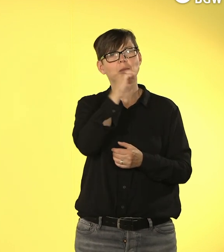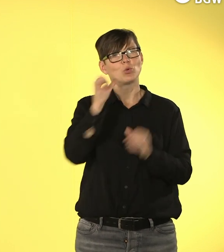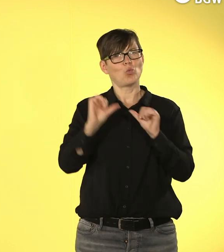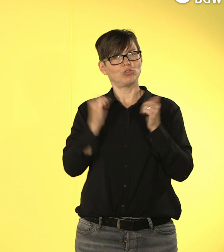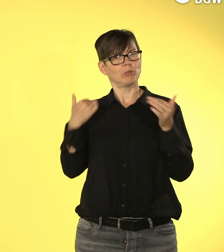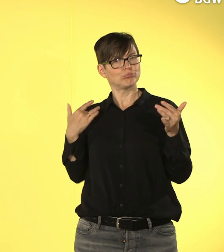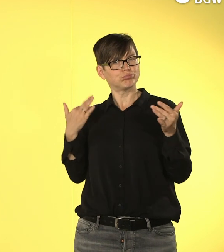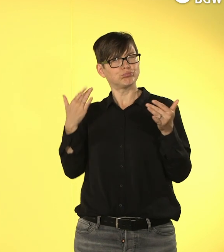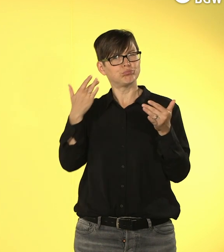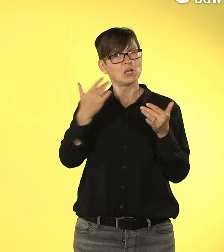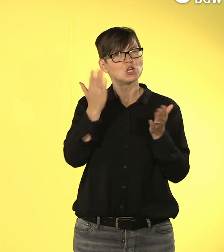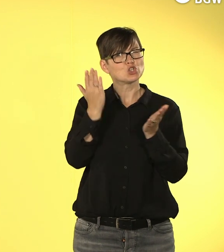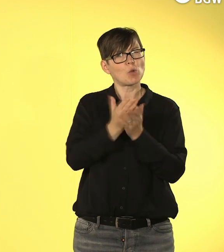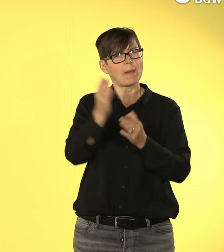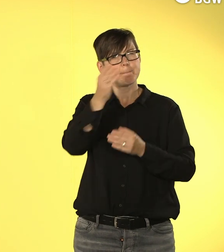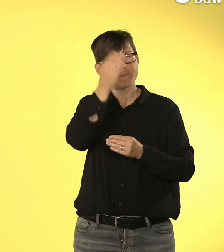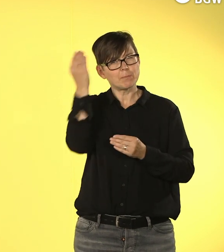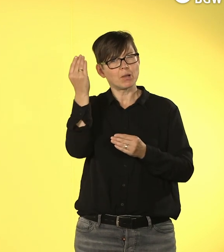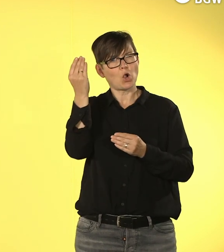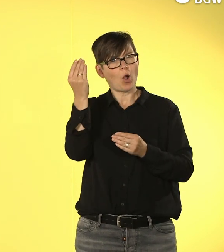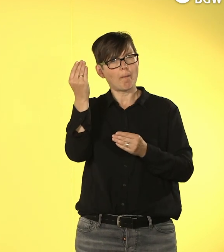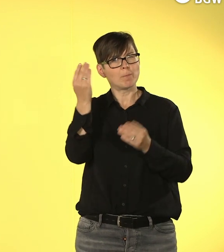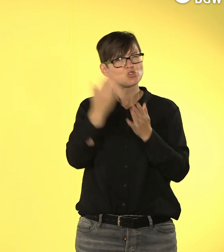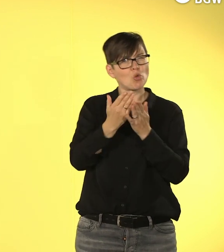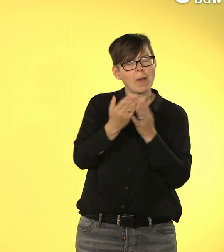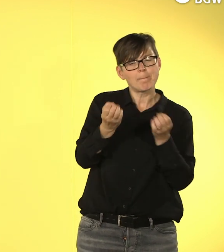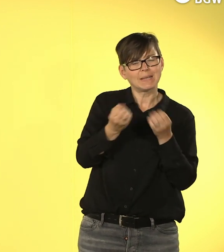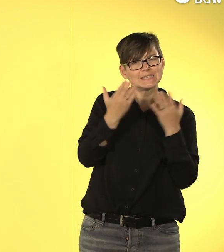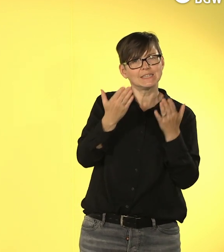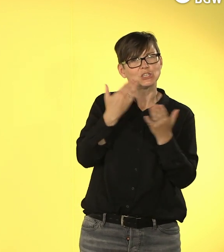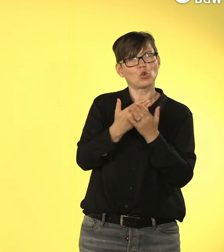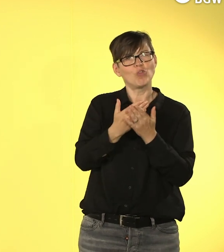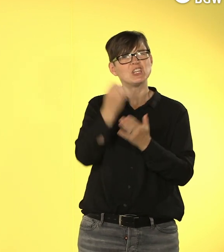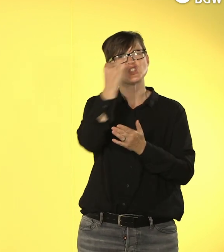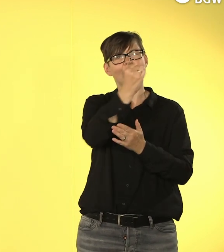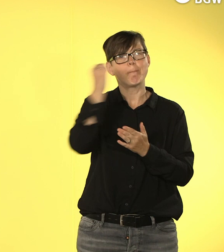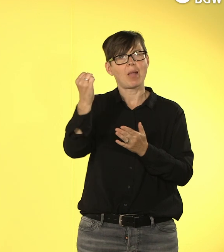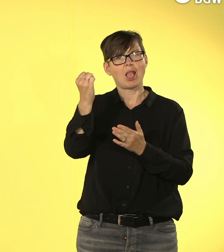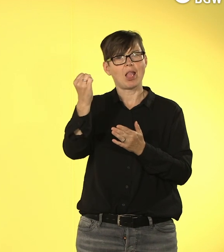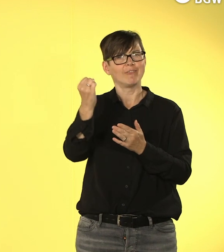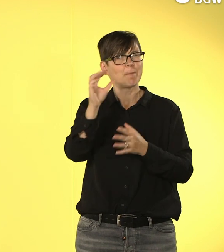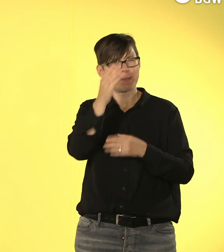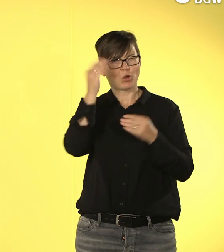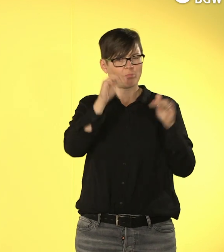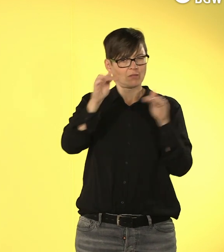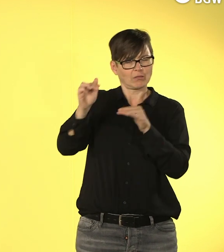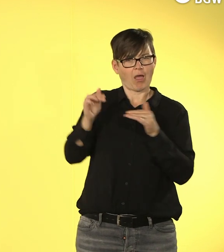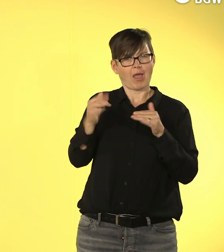mit solchen Stereotypen schon konfrontiert worden? Ich starte die Umfrage.